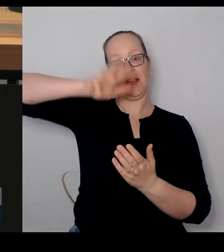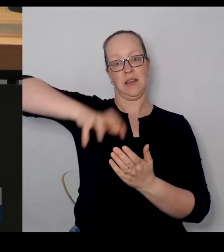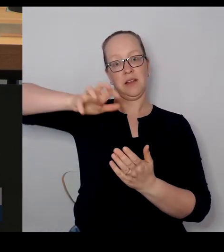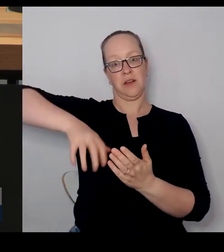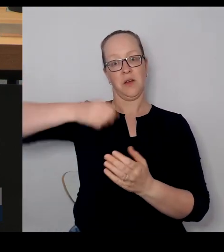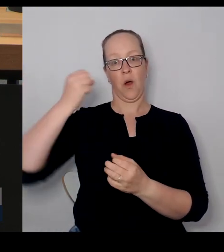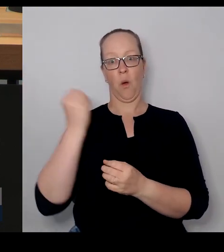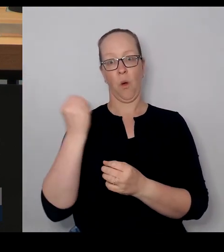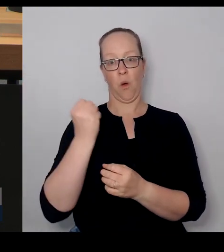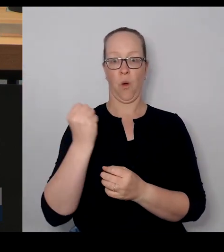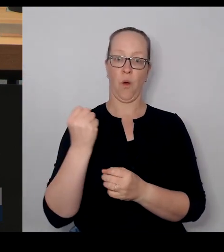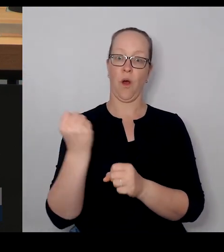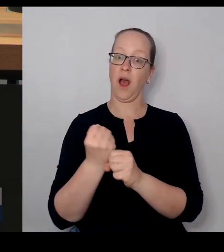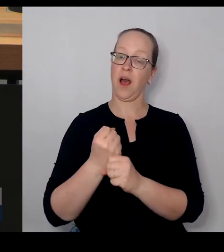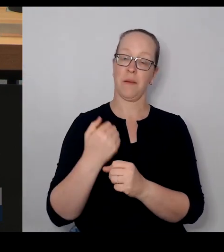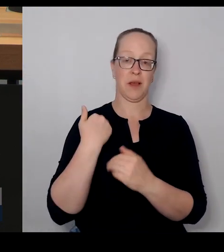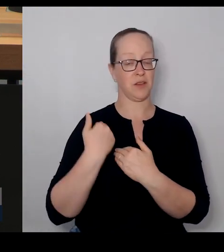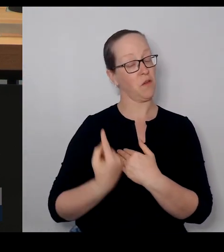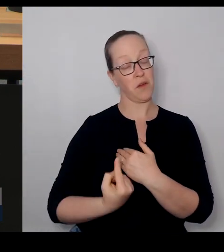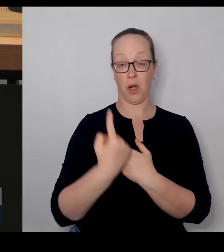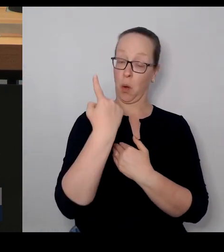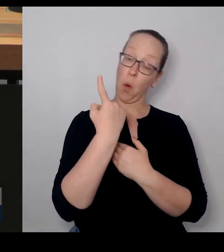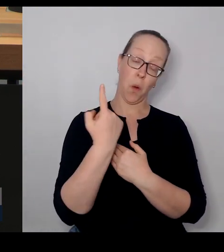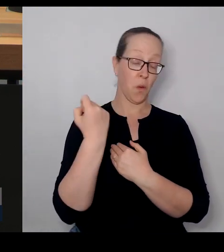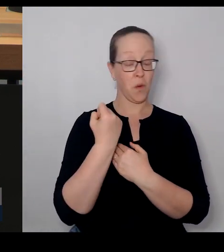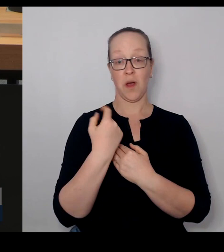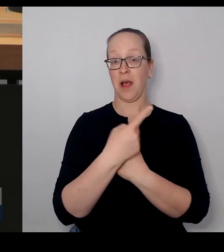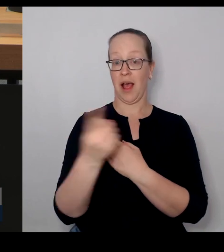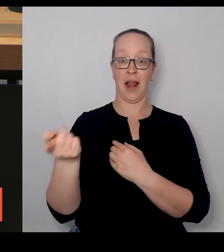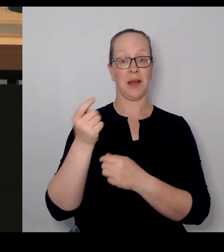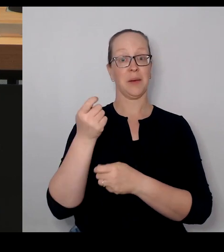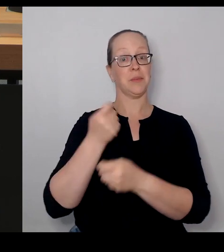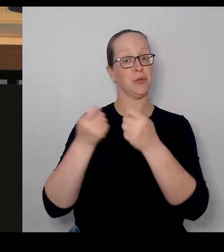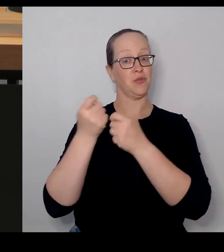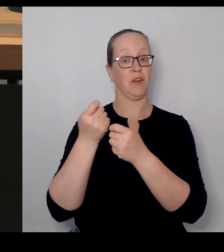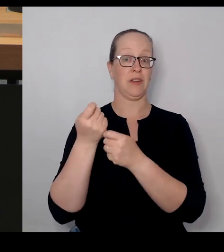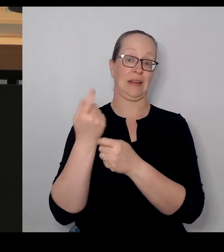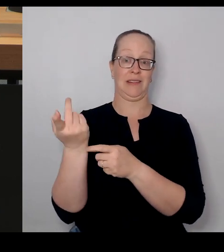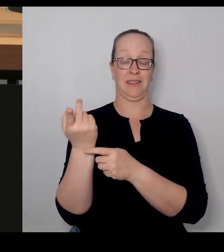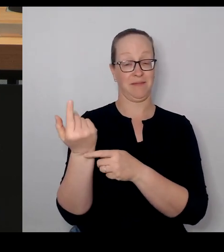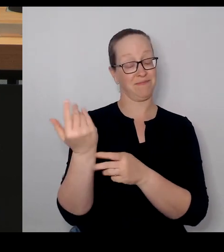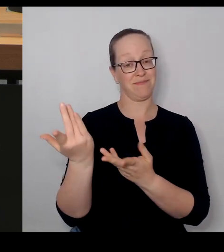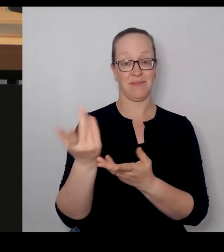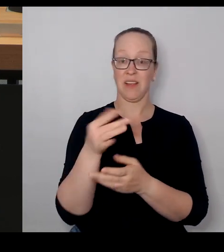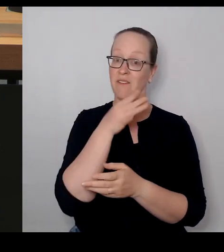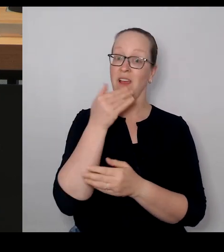diese wertvolle Arbeit. Die vorgetragene Kritik in Wort und Schrift ist eine, die wir gerne annehmen.